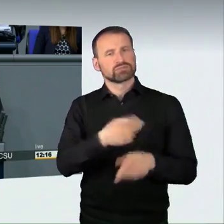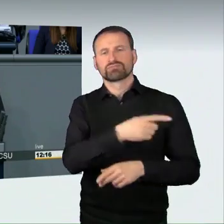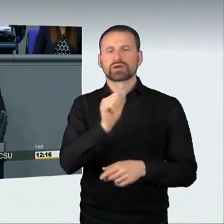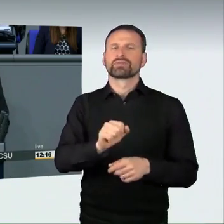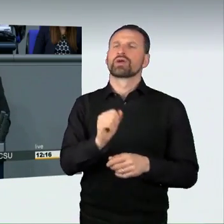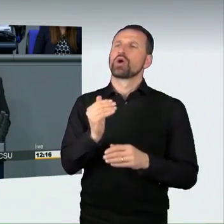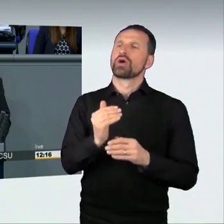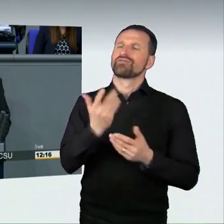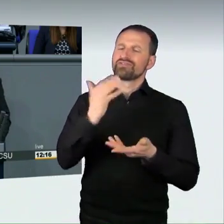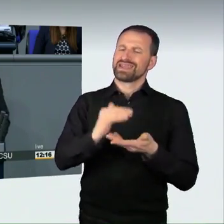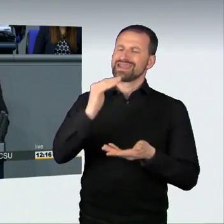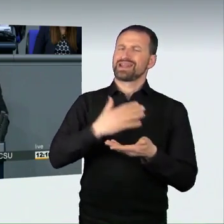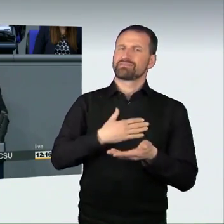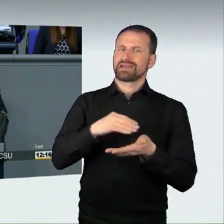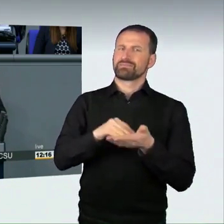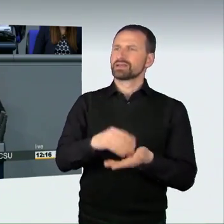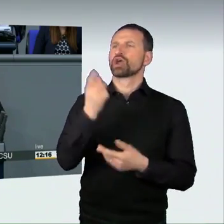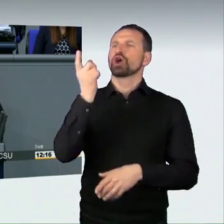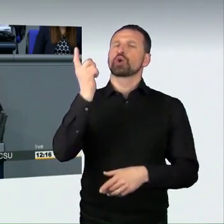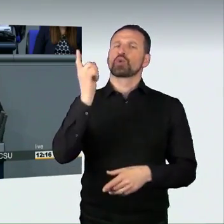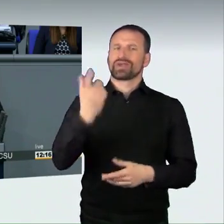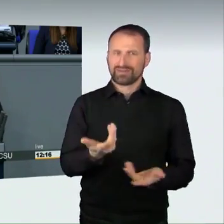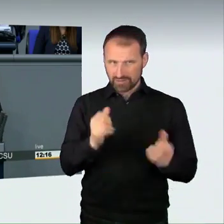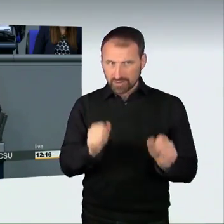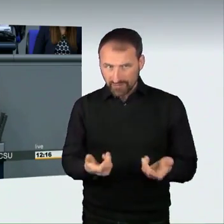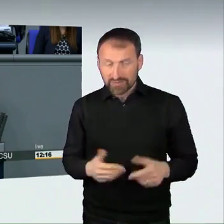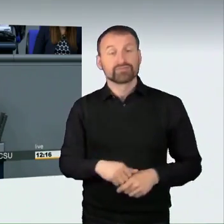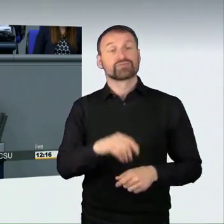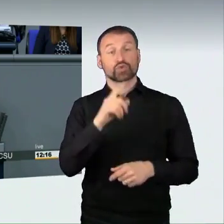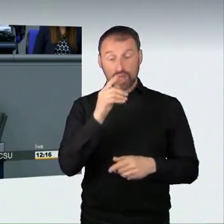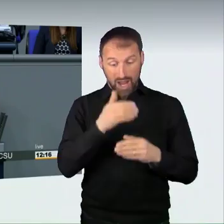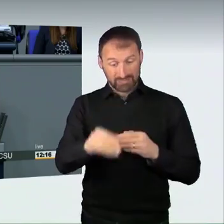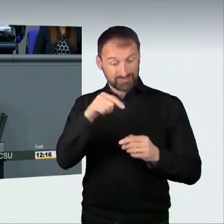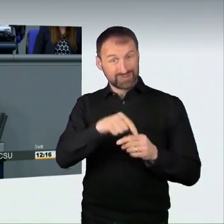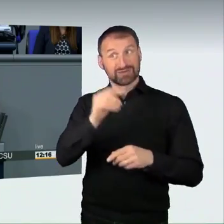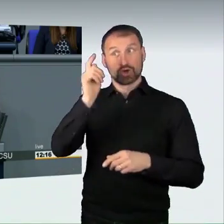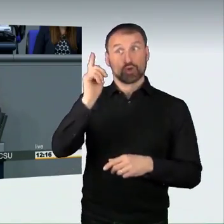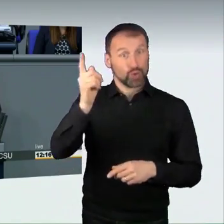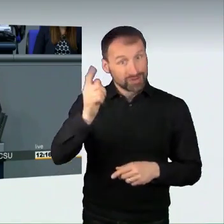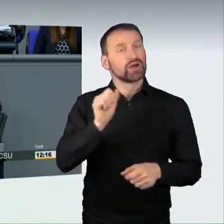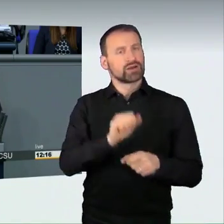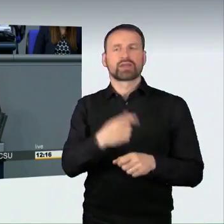Ab diesem Zeitpunkt kann er, wenn sich hinterher herausstellt, dass die Miete zu hoch war, den zu viel gezahlten Betrag auch zurückverlangen.